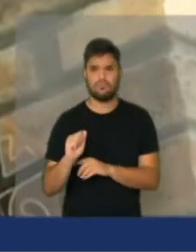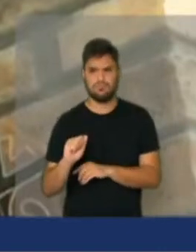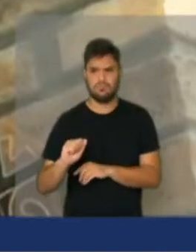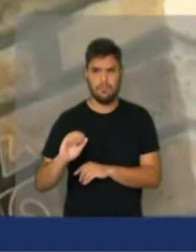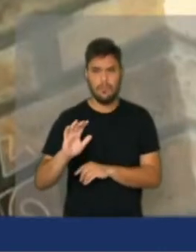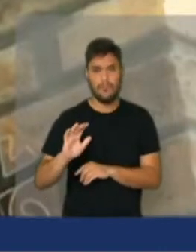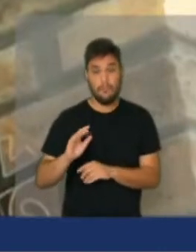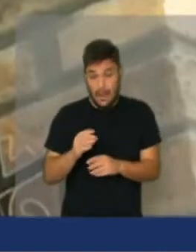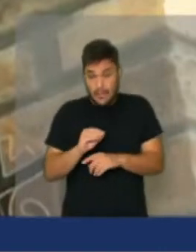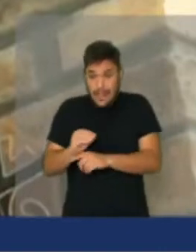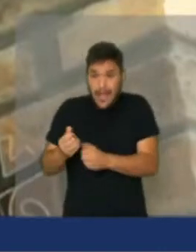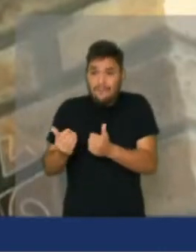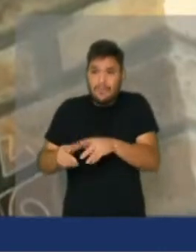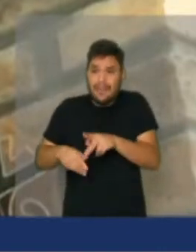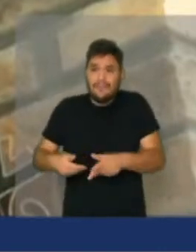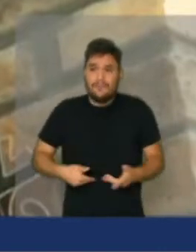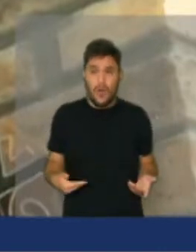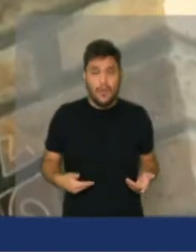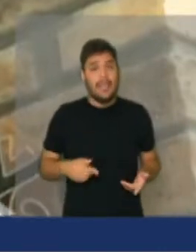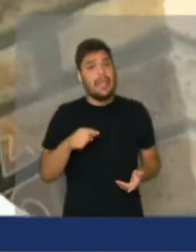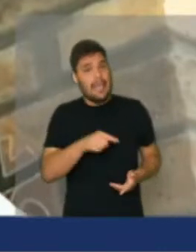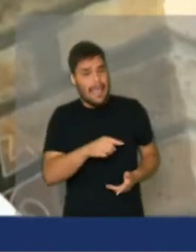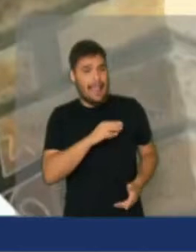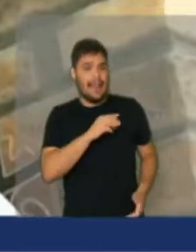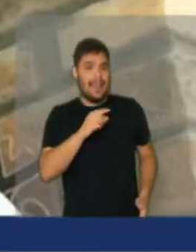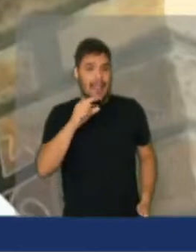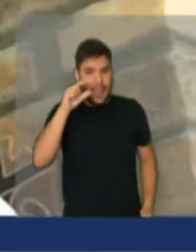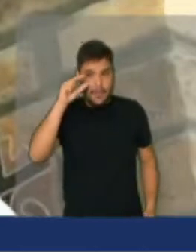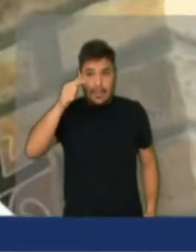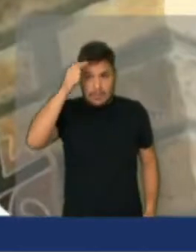HOJE PASSAM FOME, ELE PODE SONEGAR IMPOSTOS COLOCANDO O SEU RECURSO NUM PARAÍSO